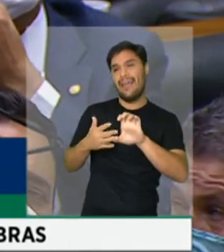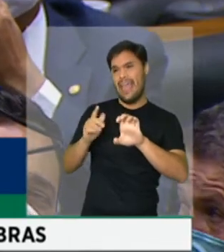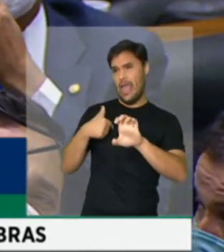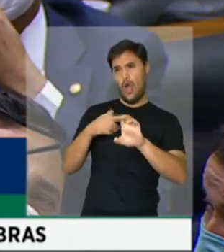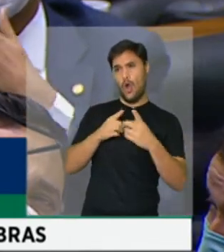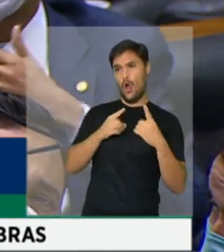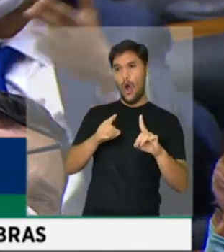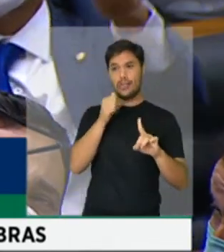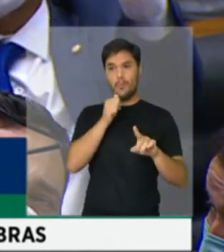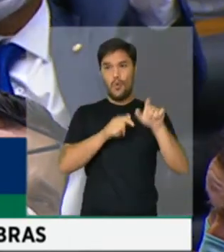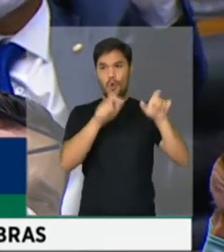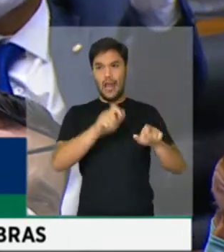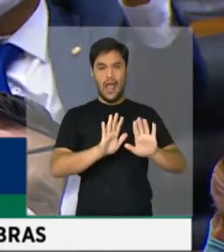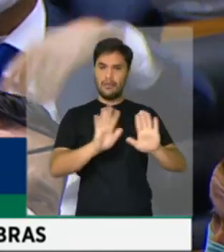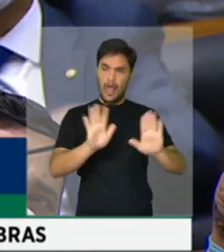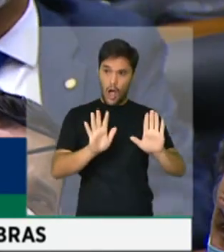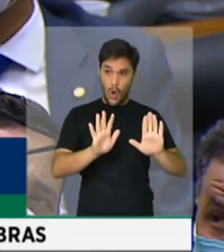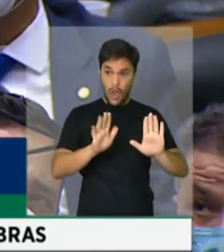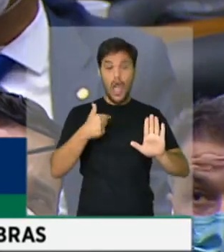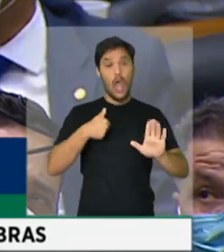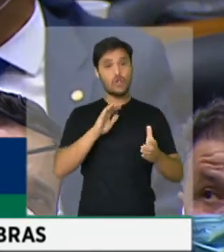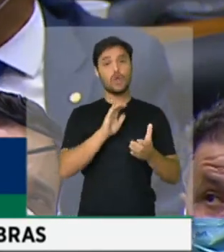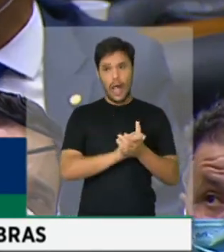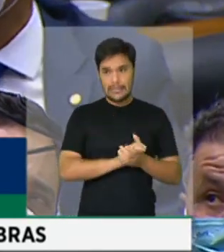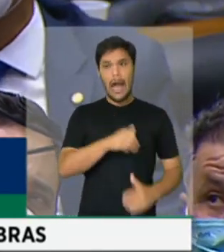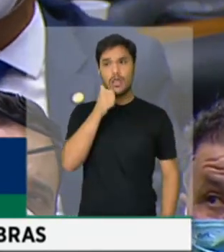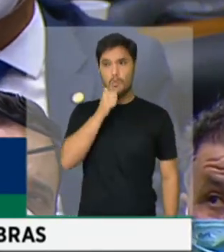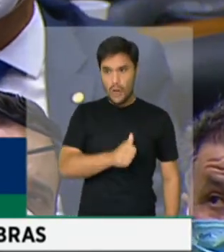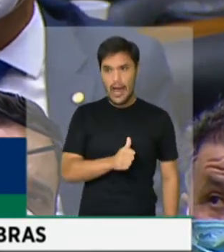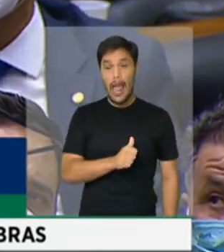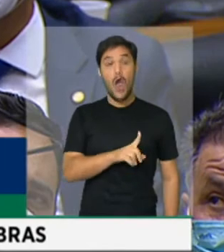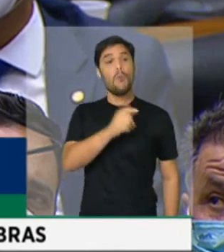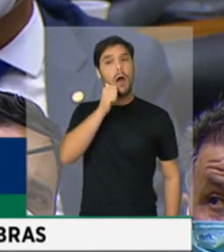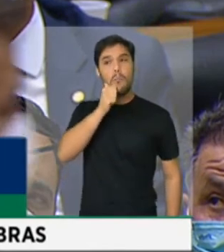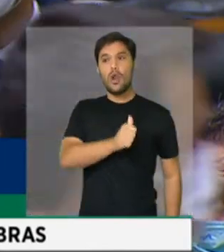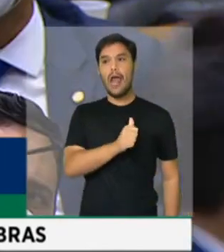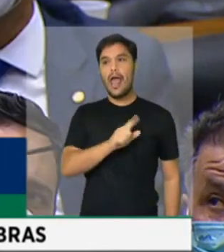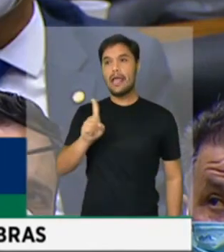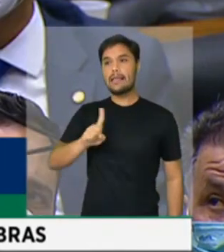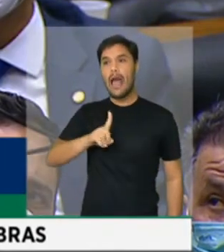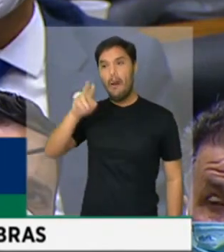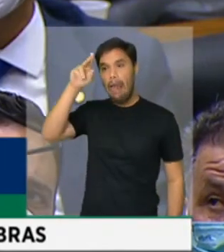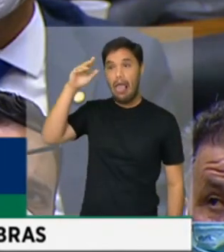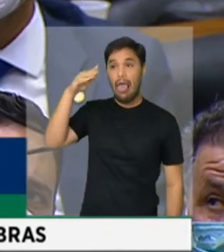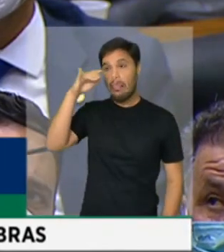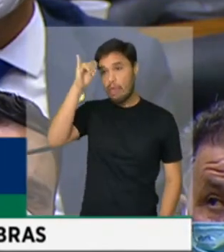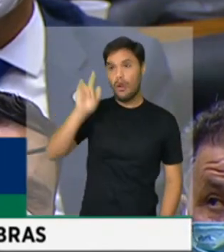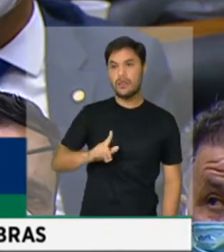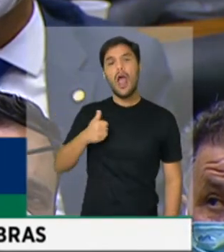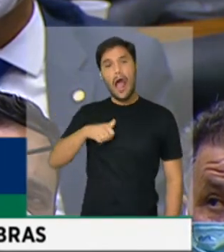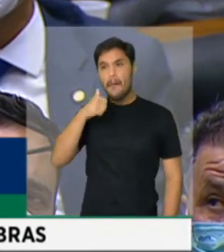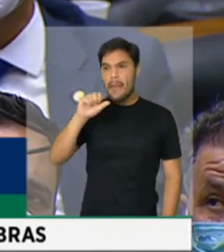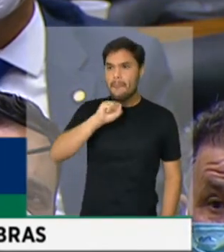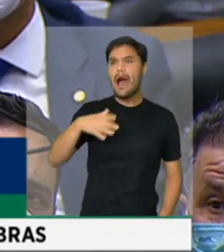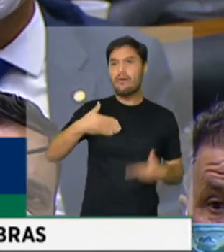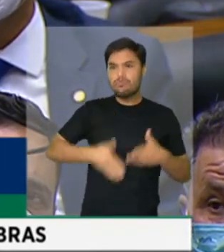É MAIS SÉRIO, EU TER DITO GRAÇAS A DEUS OU ELES CHAMAREM DE FASCITA, DE TORTURADOR, DE ASSASSINO? ENTÃO, O CHORO DAS DEPUTADAS DA ESQUERDA, QUE EU NÃO TENHO